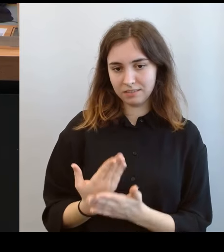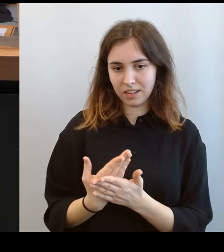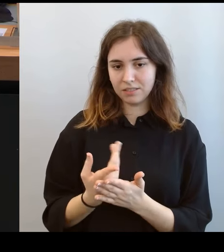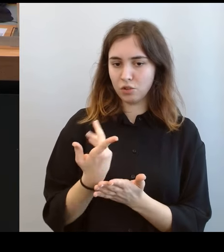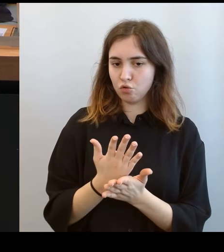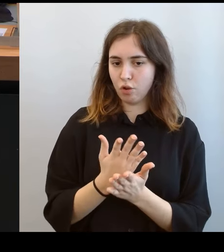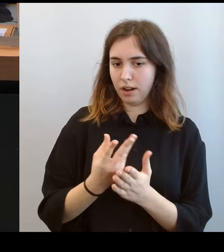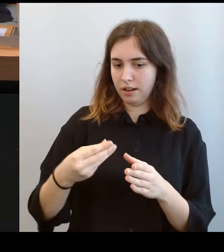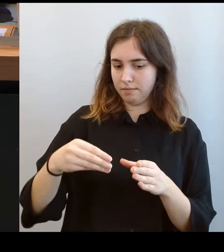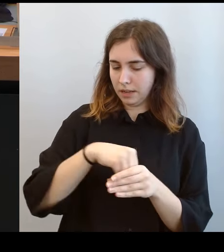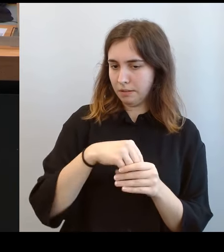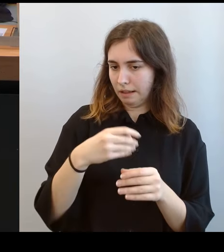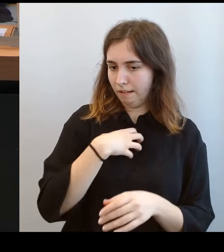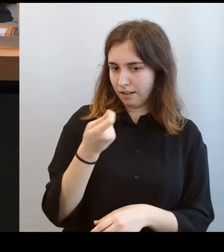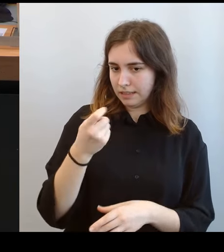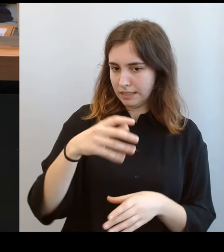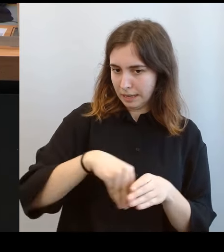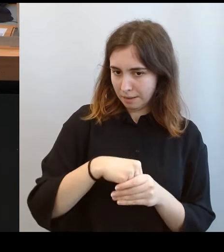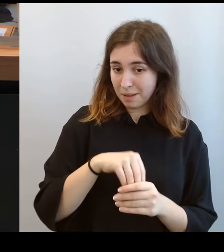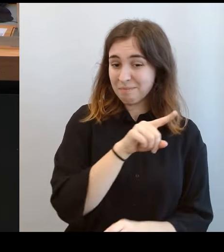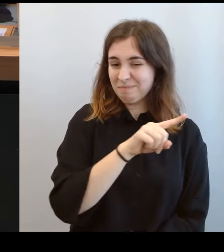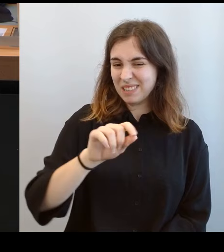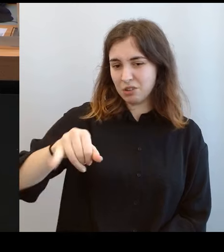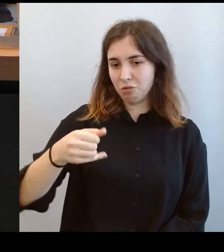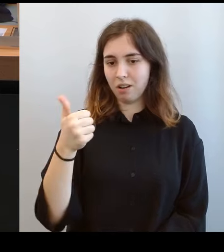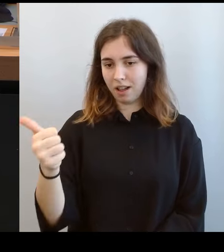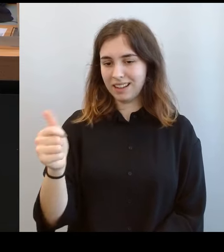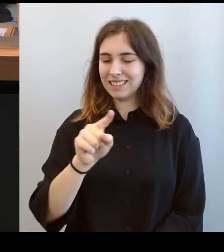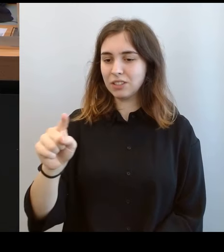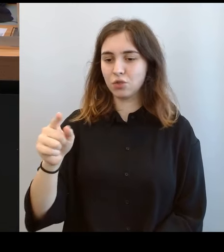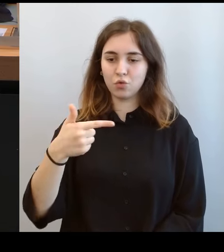von zwölf Jahren stattfindet etwa, besteht eine große Lücke, in der das